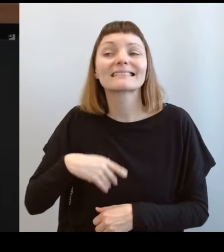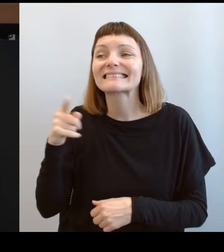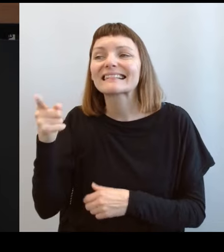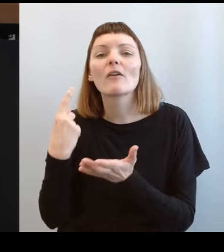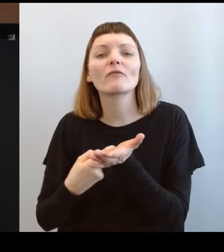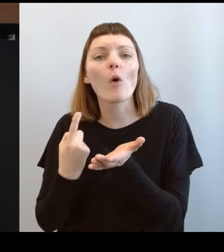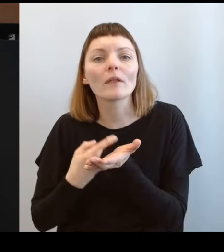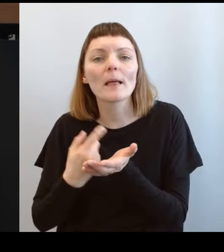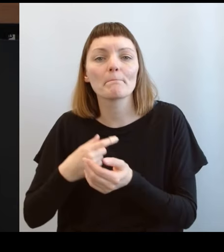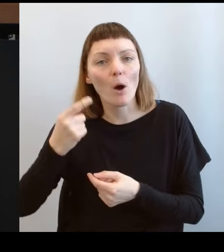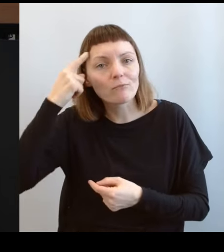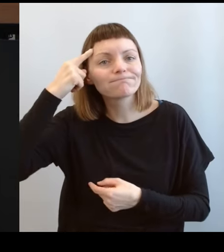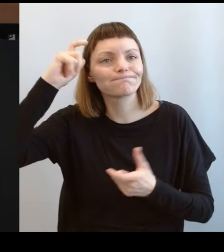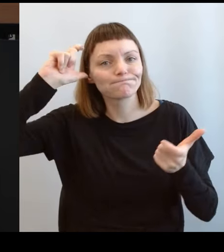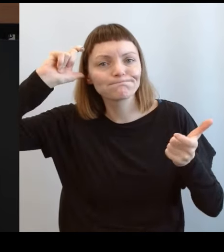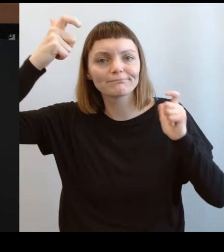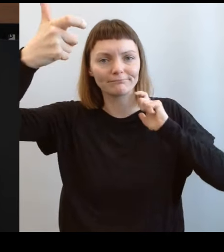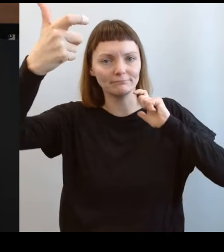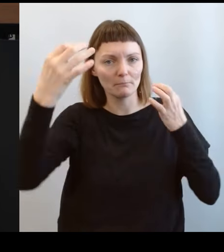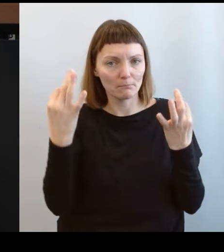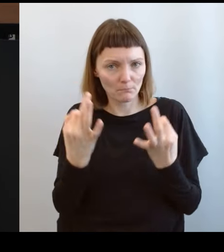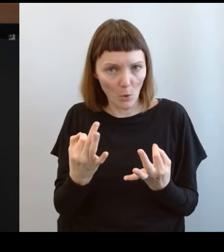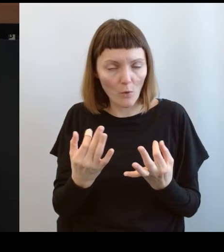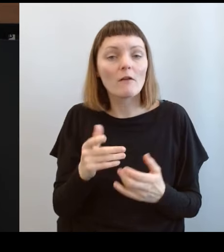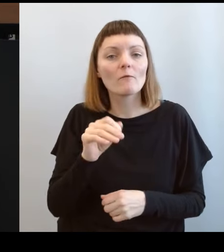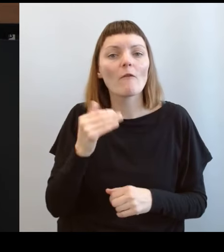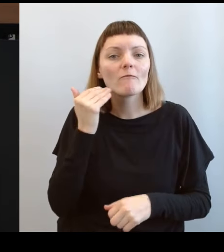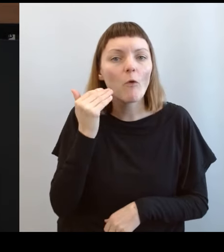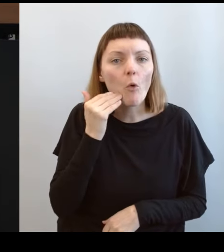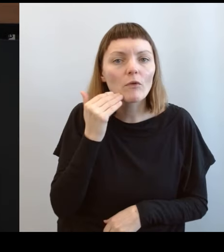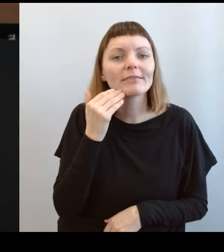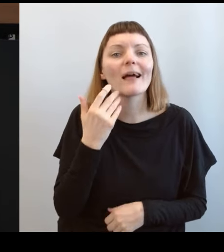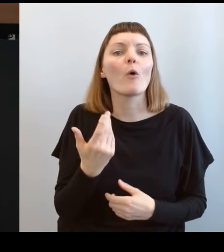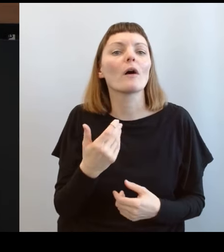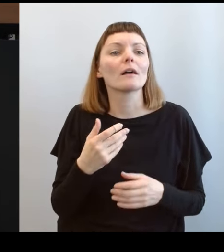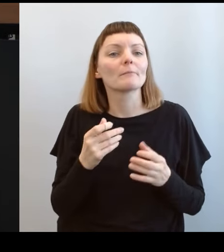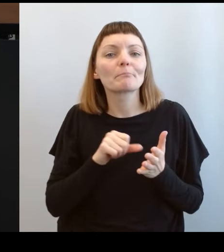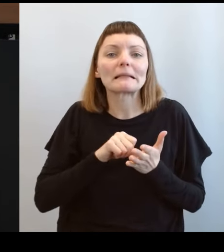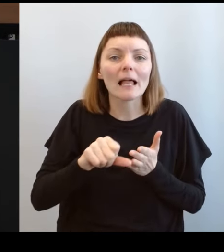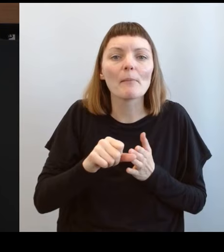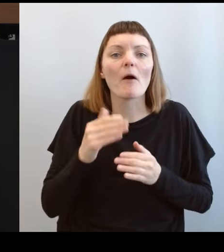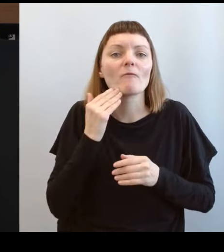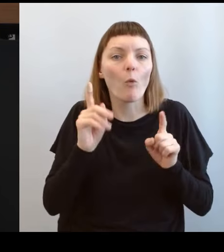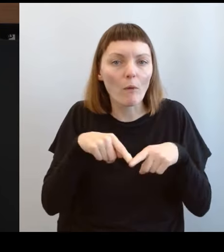Wohnen und der Verfügbarkeit von bezahlbarem Wohnraum mehr Bedeutung zu geben. Da hat er vollkommen recht.